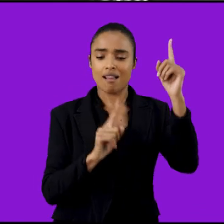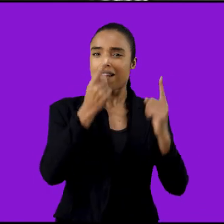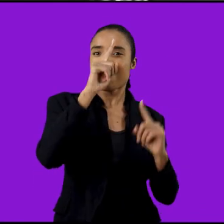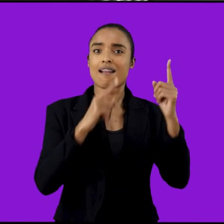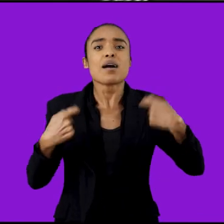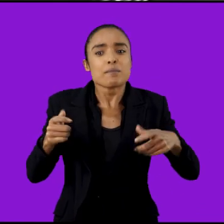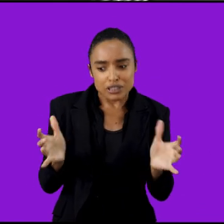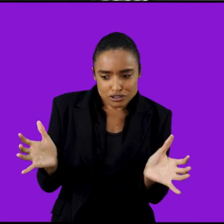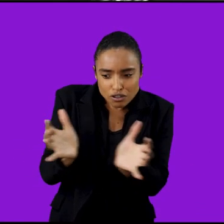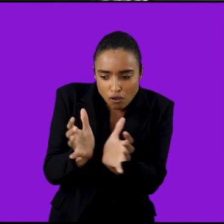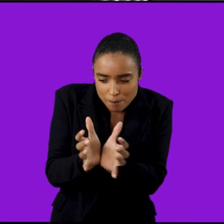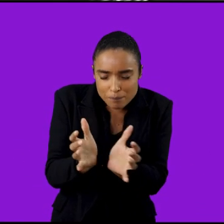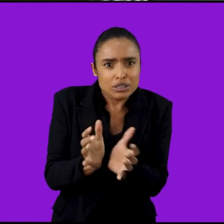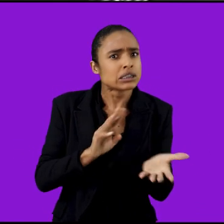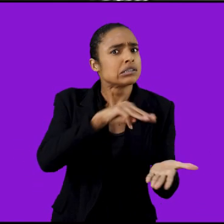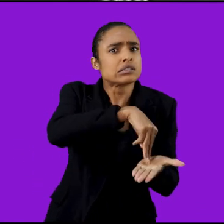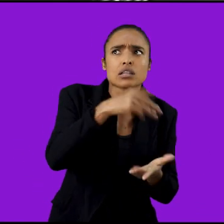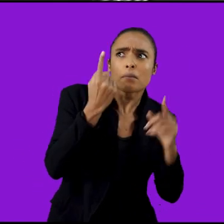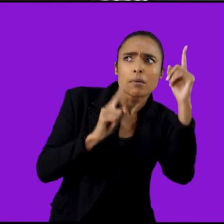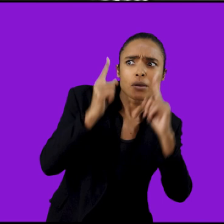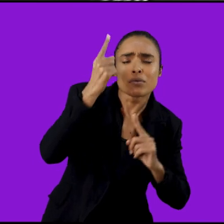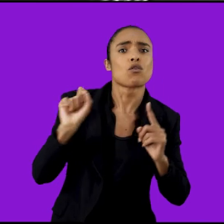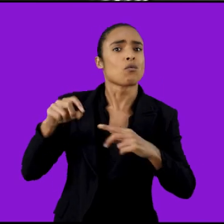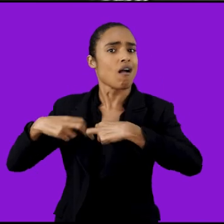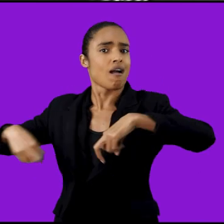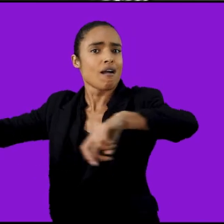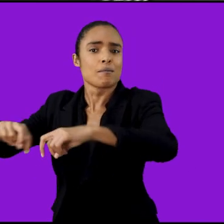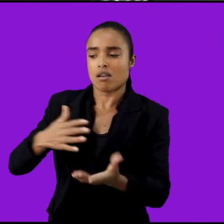construído? O que seria as comunidades de roda de samba? O que seriam as Capoeiras,